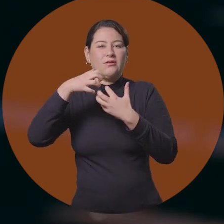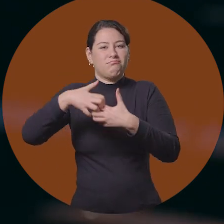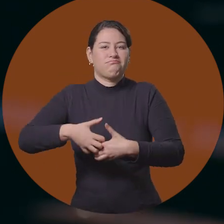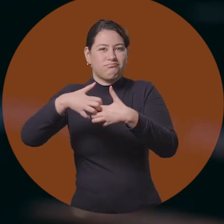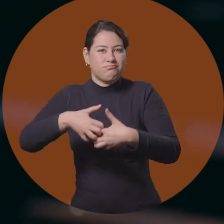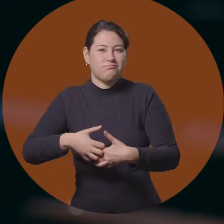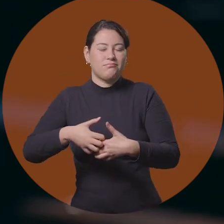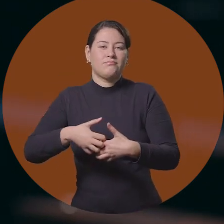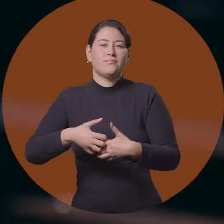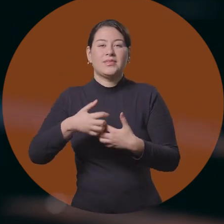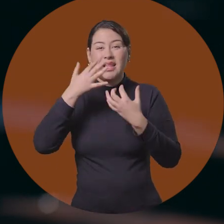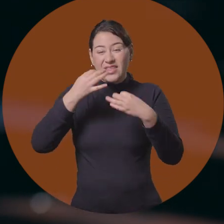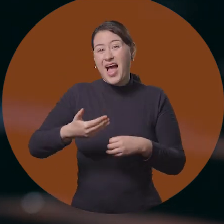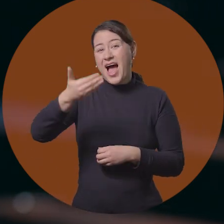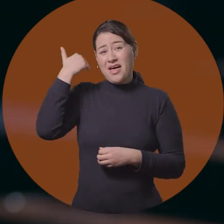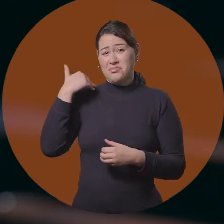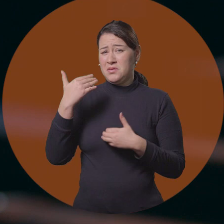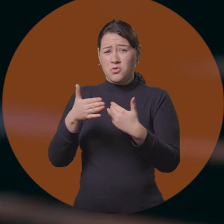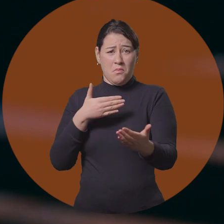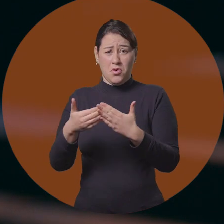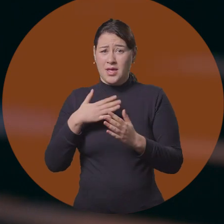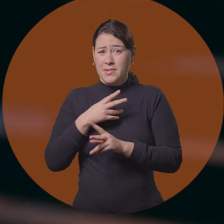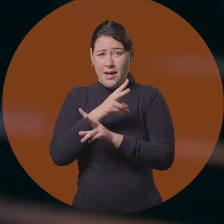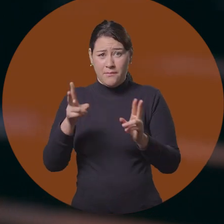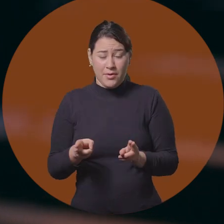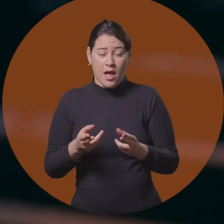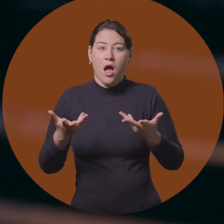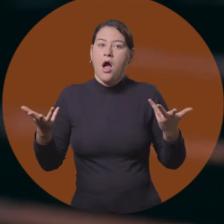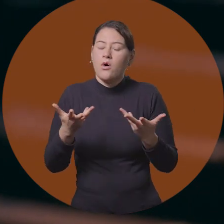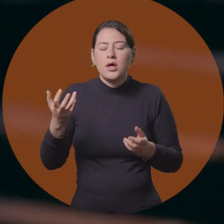No era demasiado importante en mi época. Ahora es fundamental.